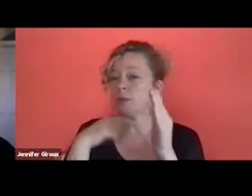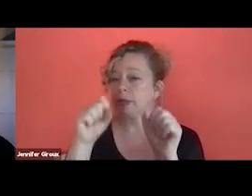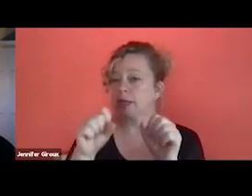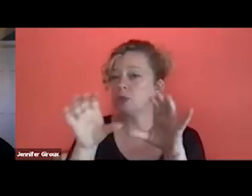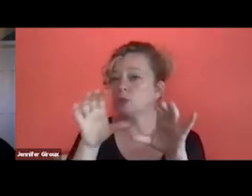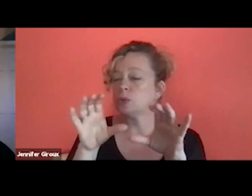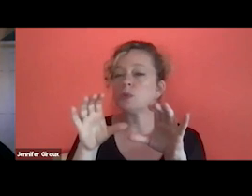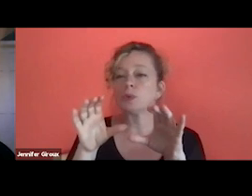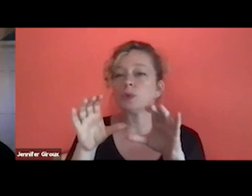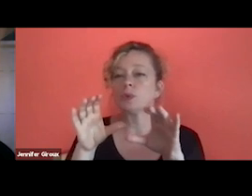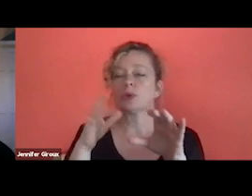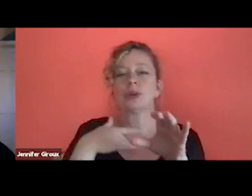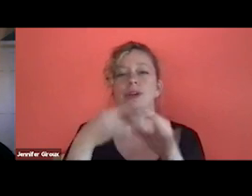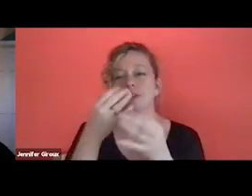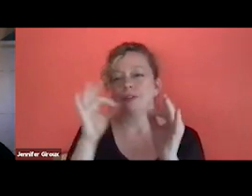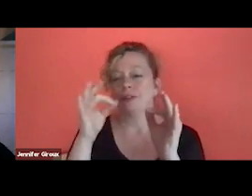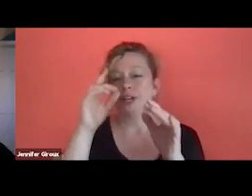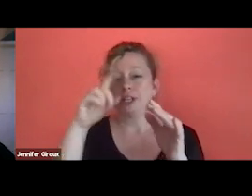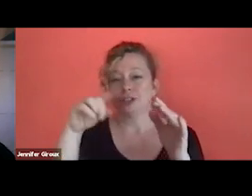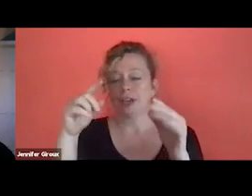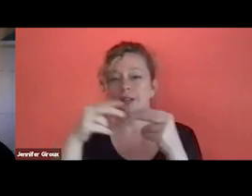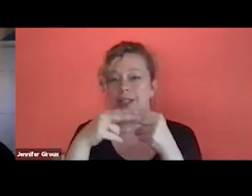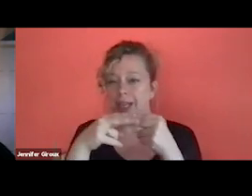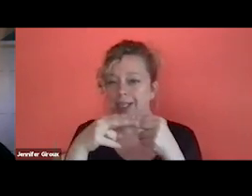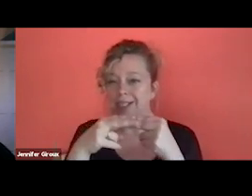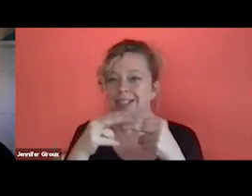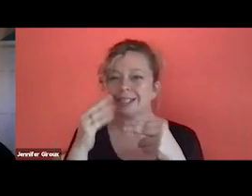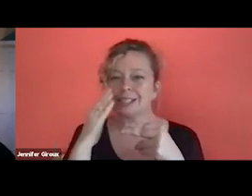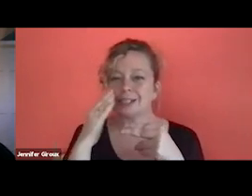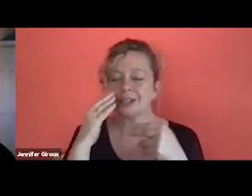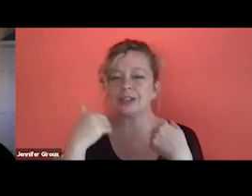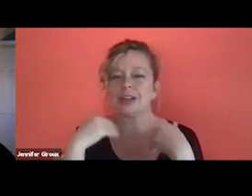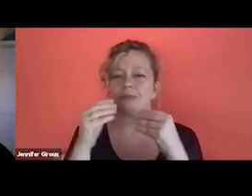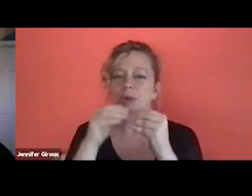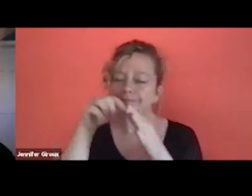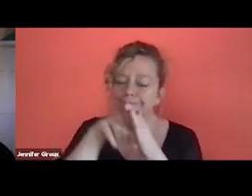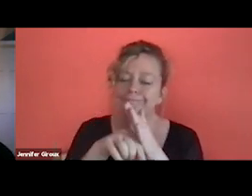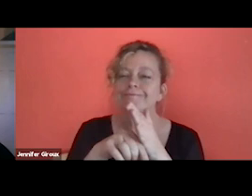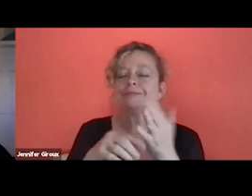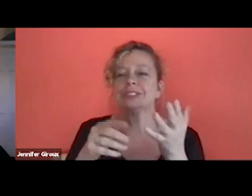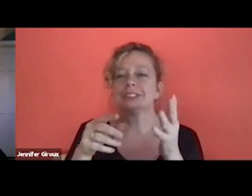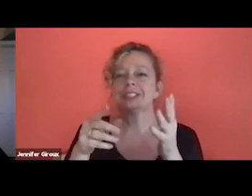Podemos, y no duden en ver estas diapositivas, que tienen un poco más de detalle. Si pasan a la siguiente diapositiva,